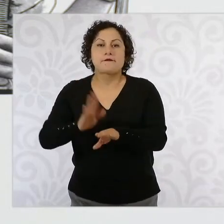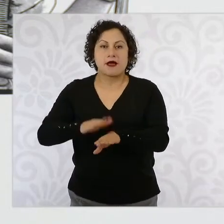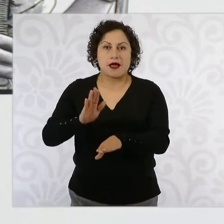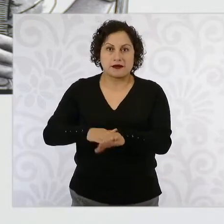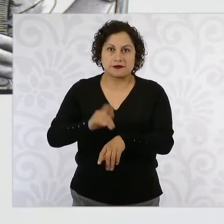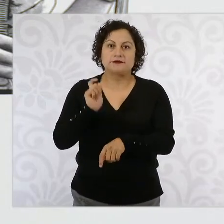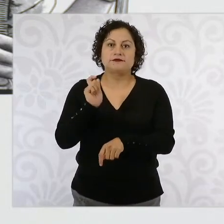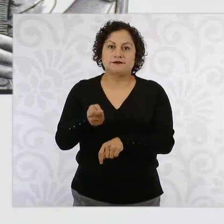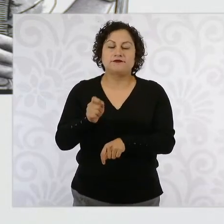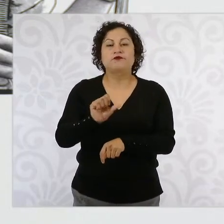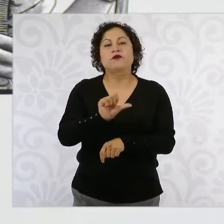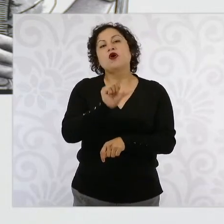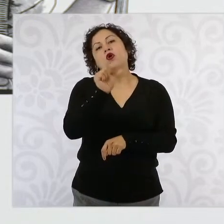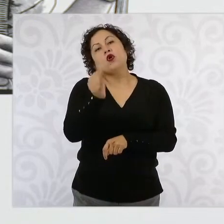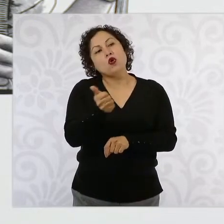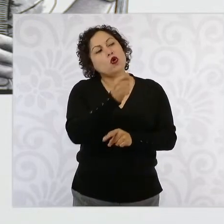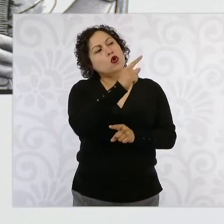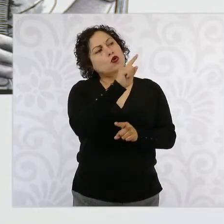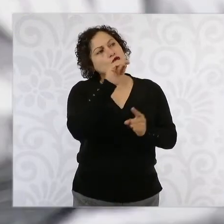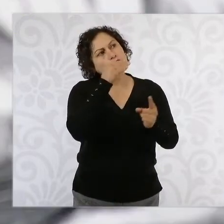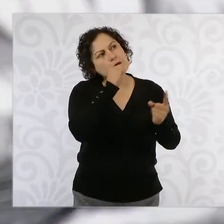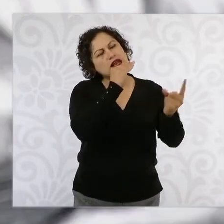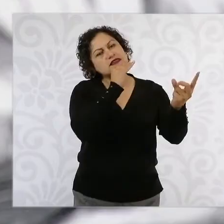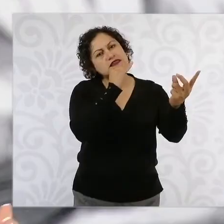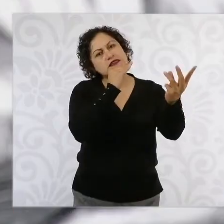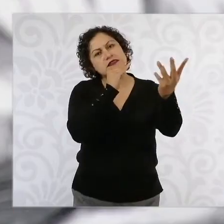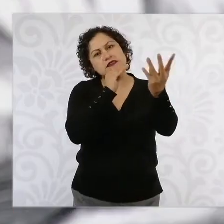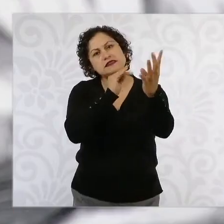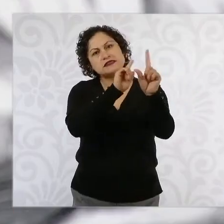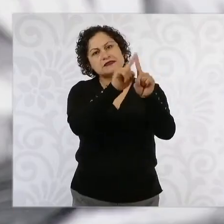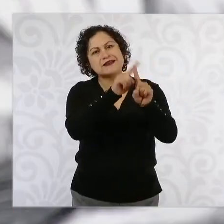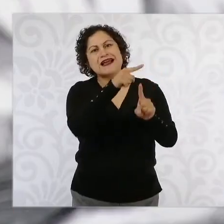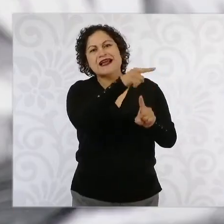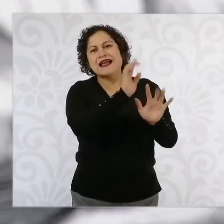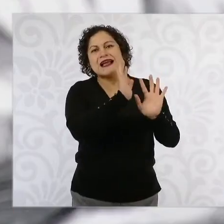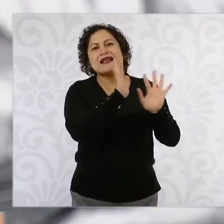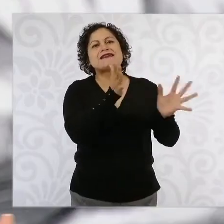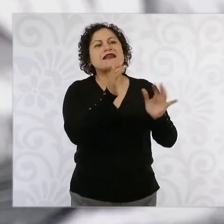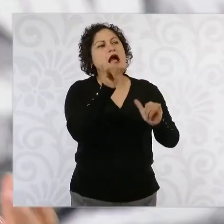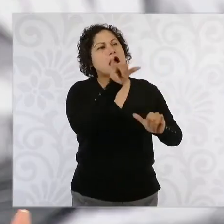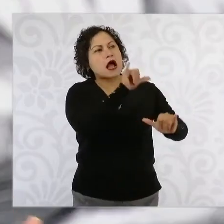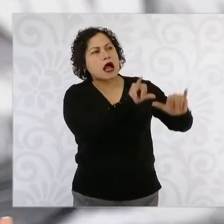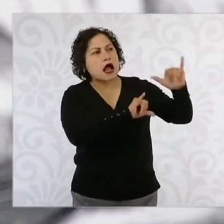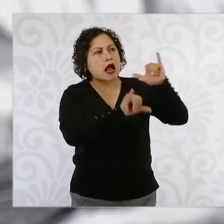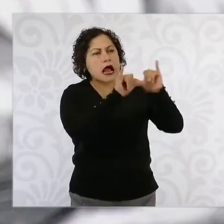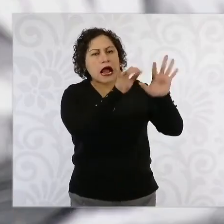algunos maíces híbridos que quiere decir que han sido modificados genéticamente también pero no a